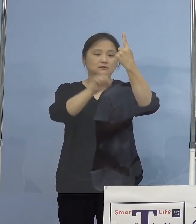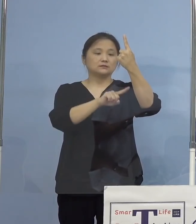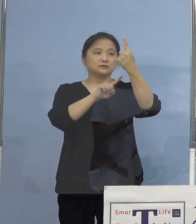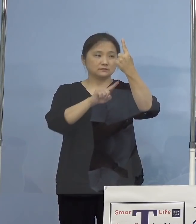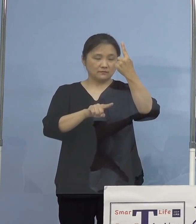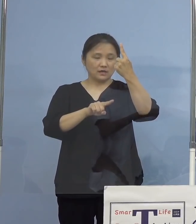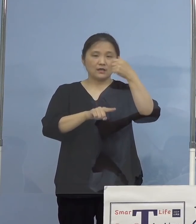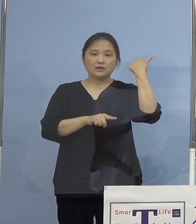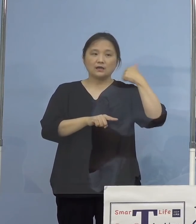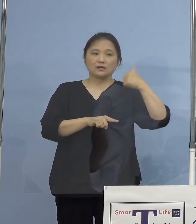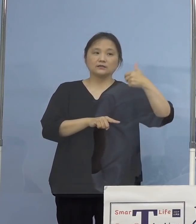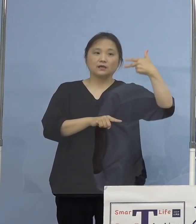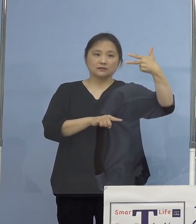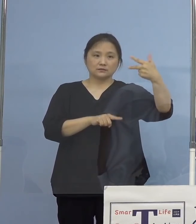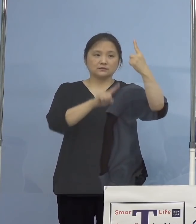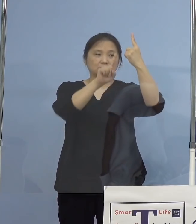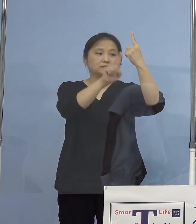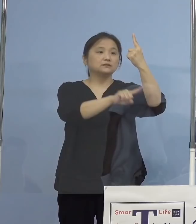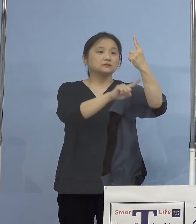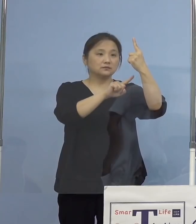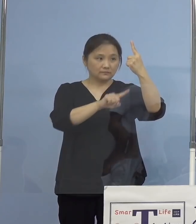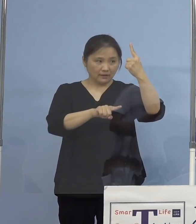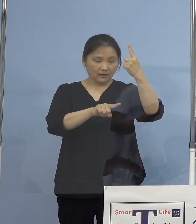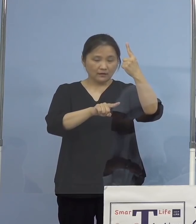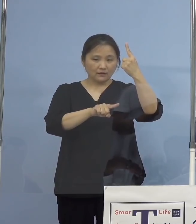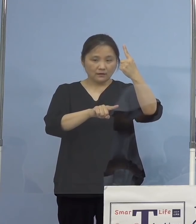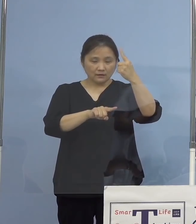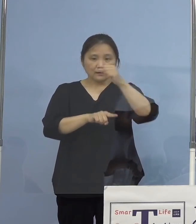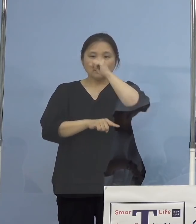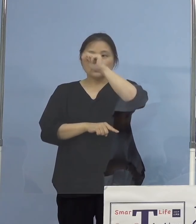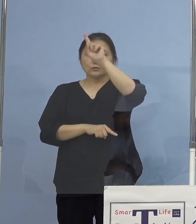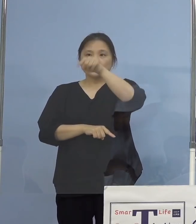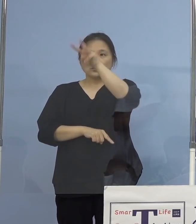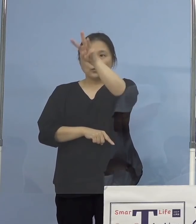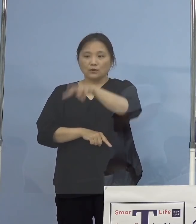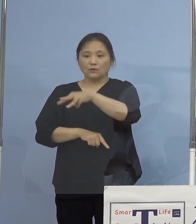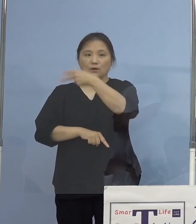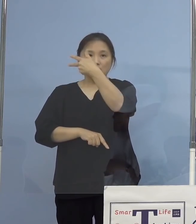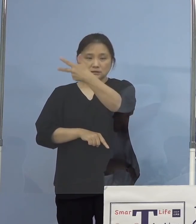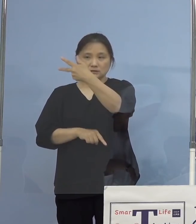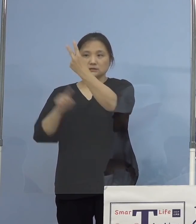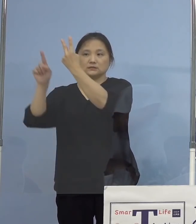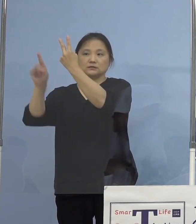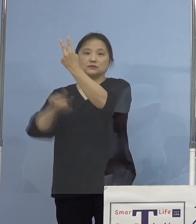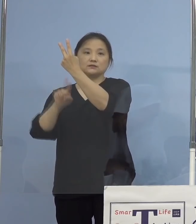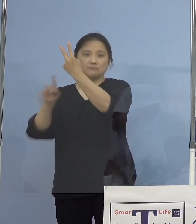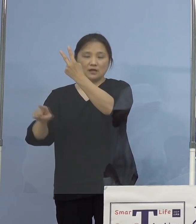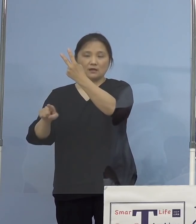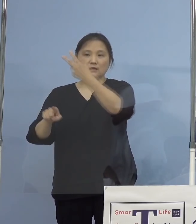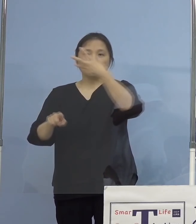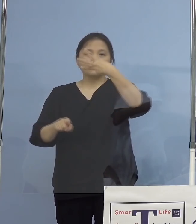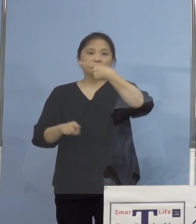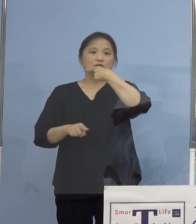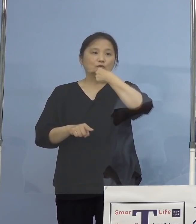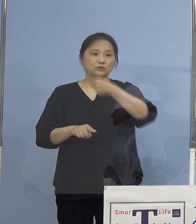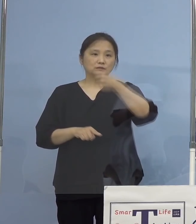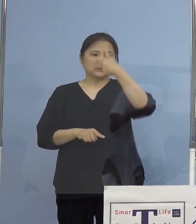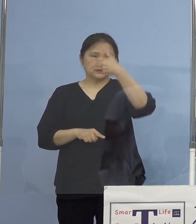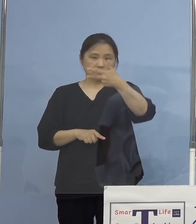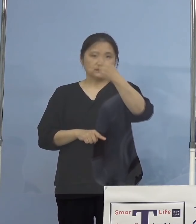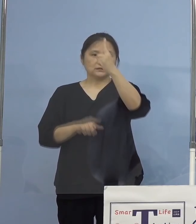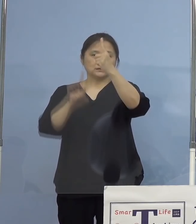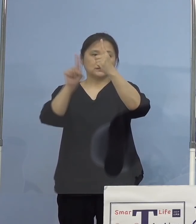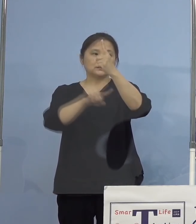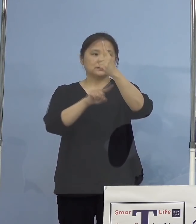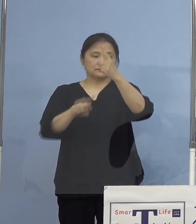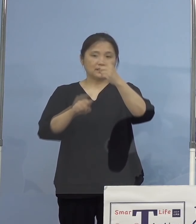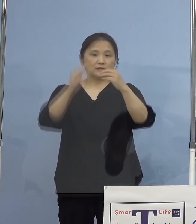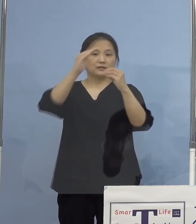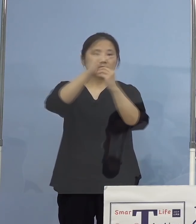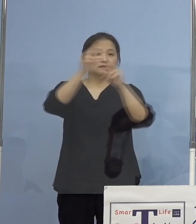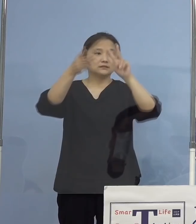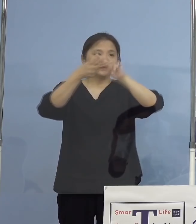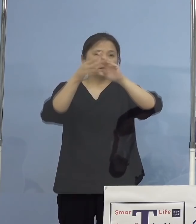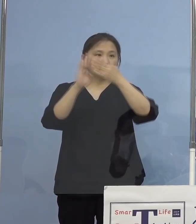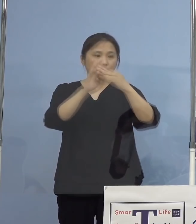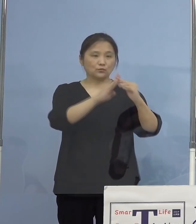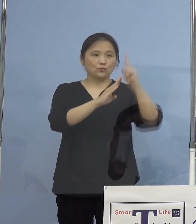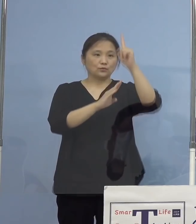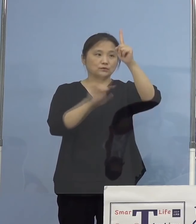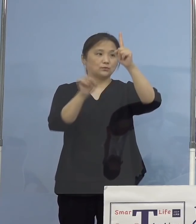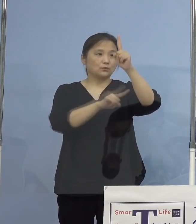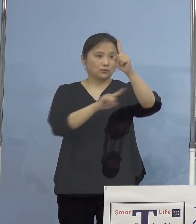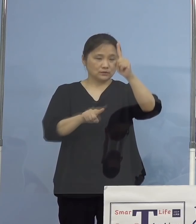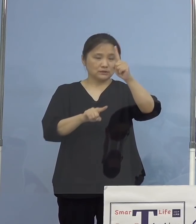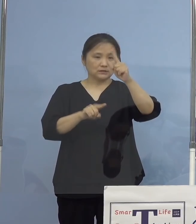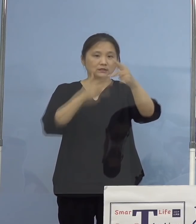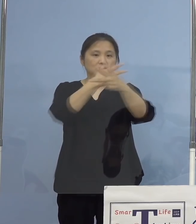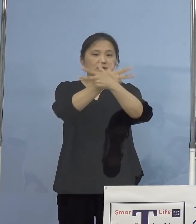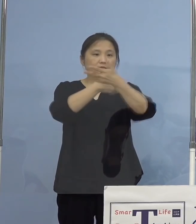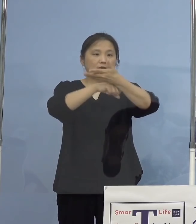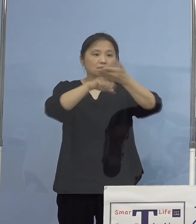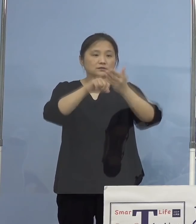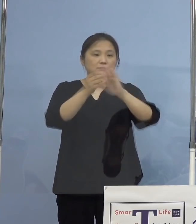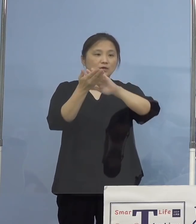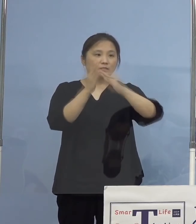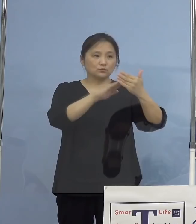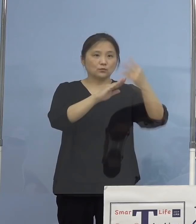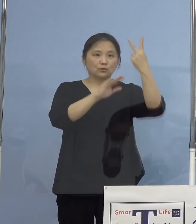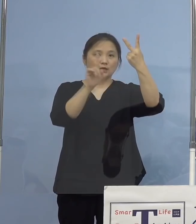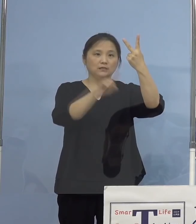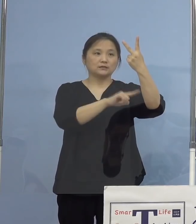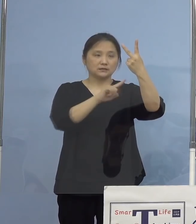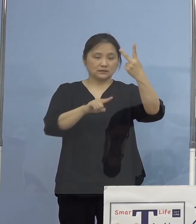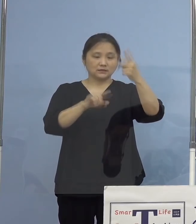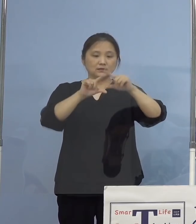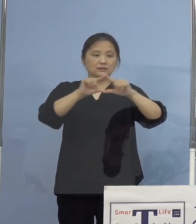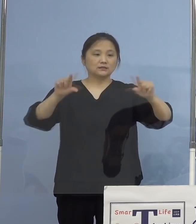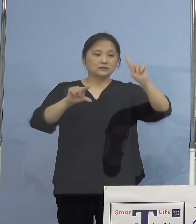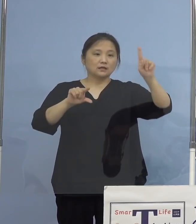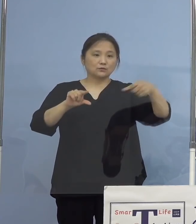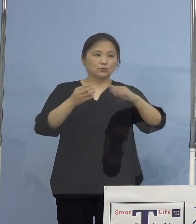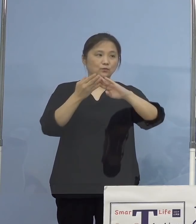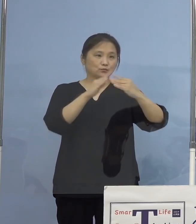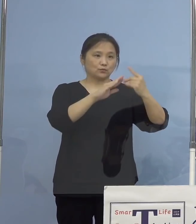阿南市1名、吉野川市2名、三好市1名、 石井町1名、北島町2名、板野町1名